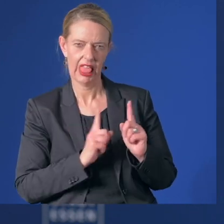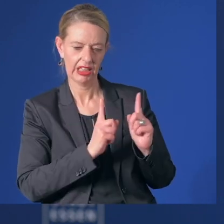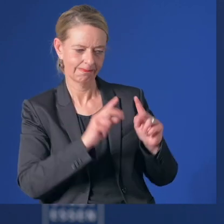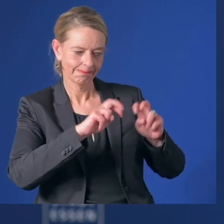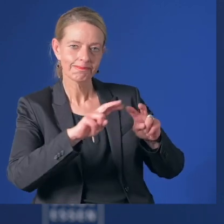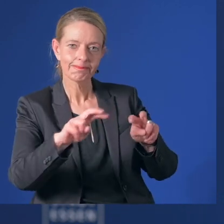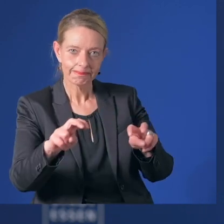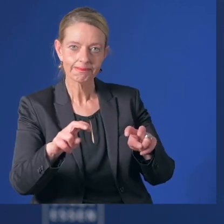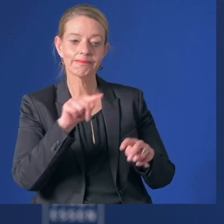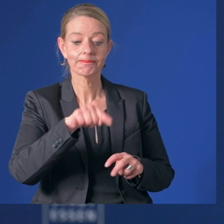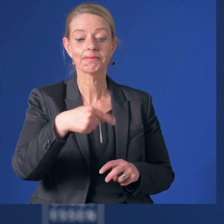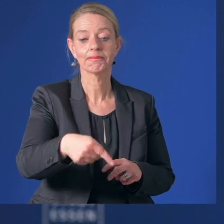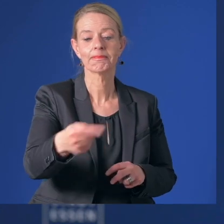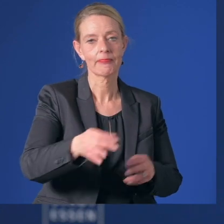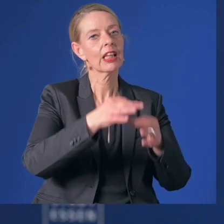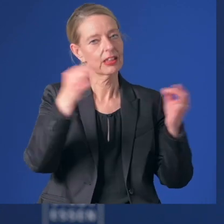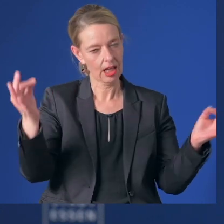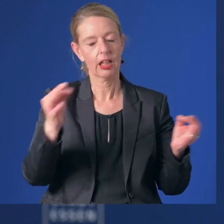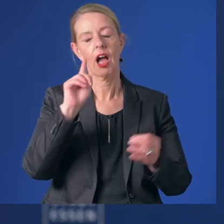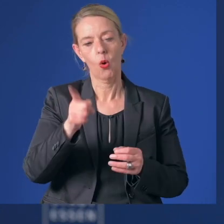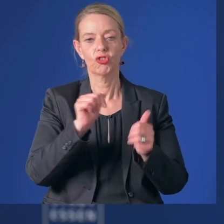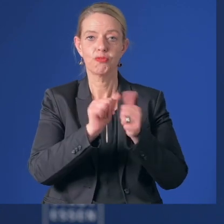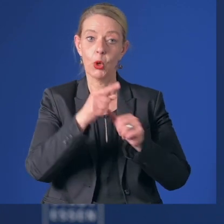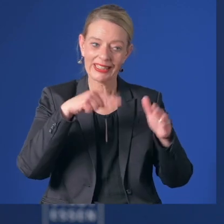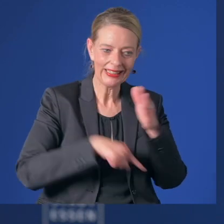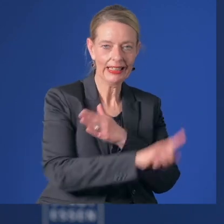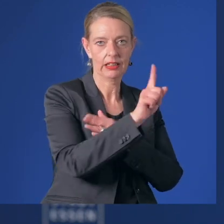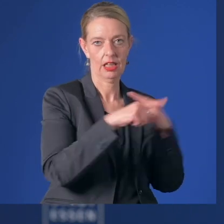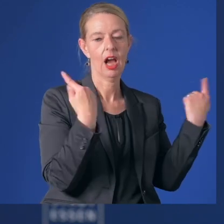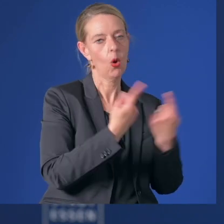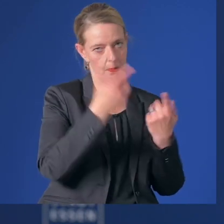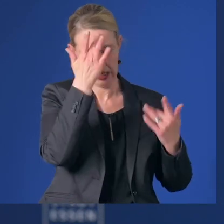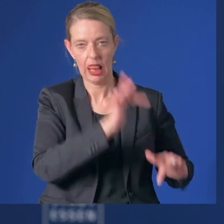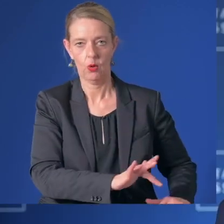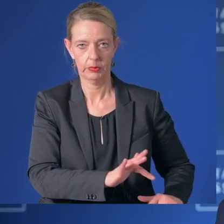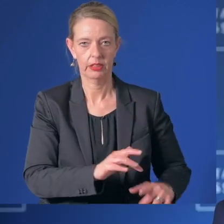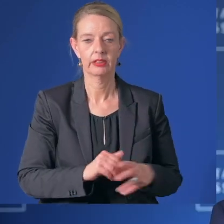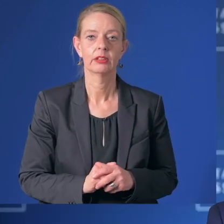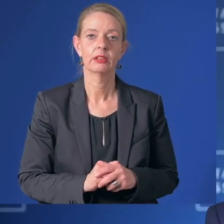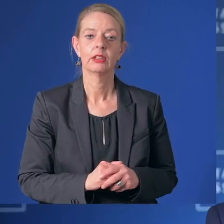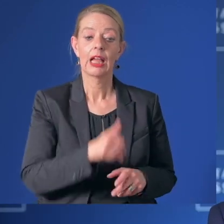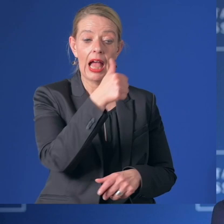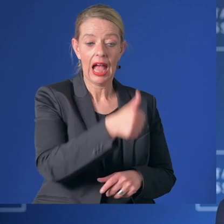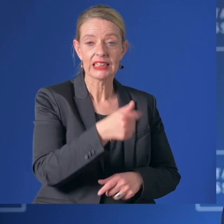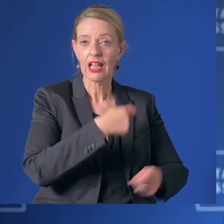kann hier in den nächsten Tagen auch der Sport in Innenräumen wieder stattfinden. Für den Einzelhandel bedeuten die